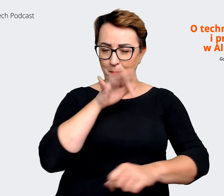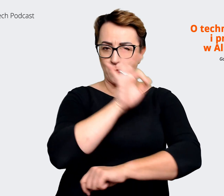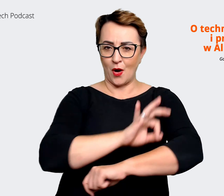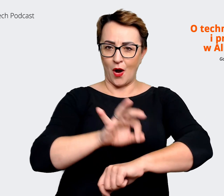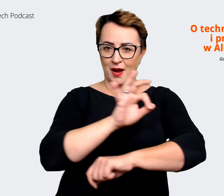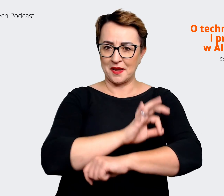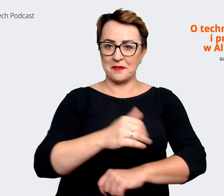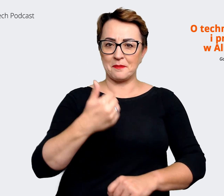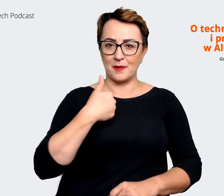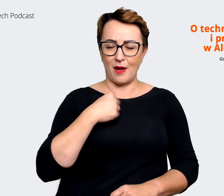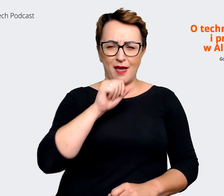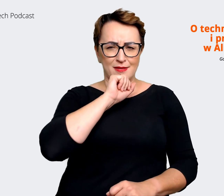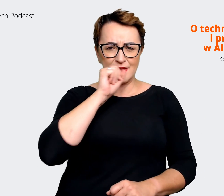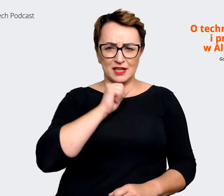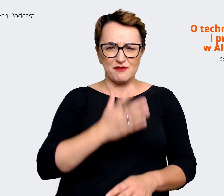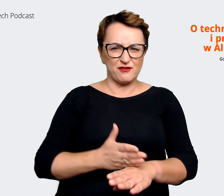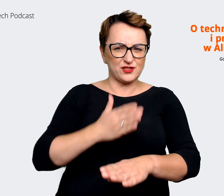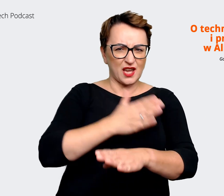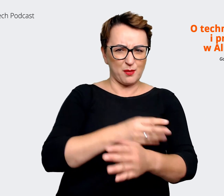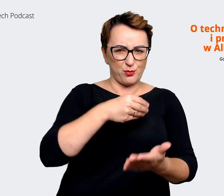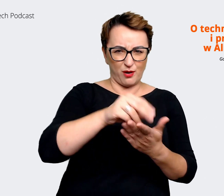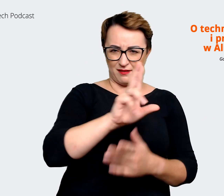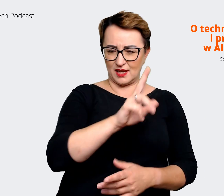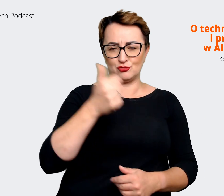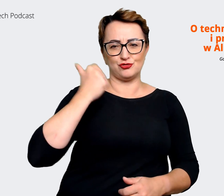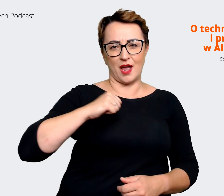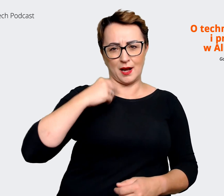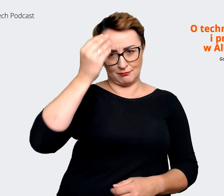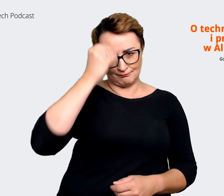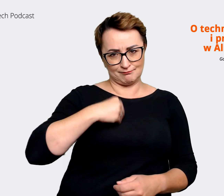nigdy nie spłacam zawczasu, bo czekam na wszystkie powiadomienia, żeby dostać, żeby się upewnić,